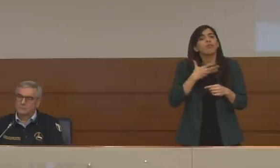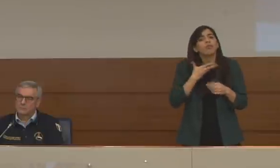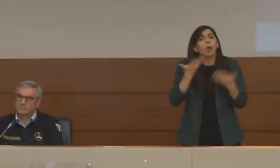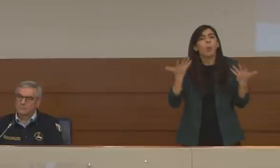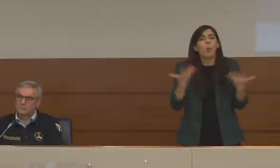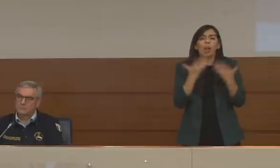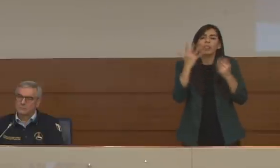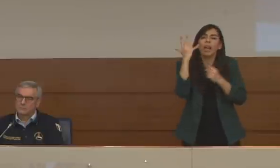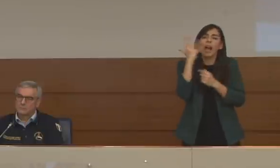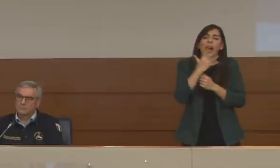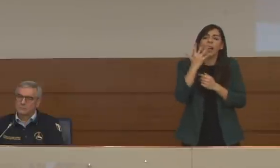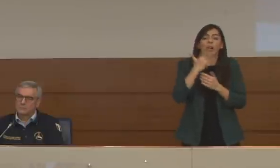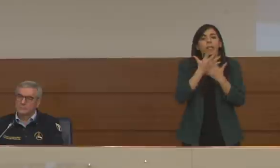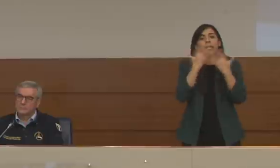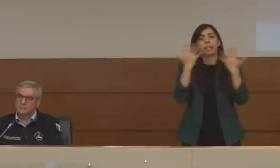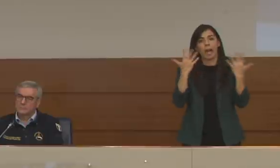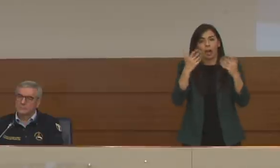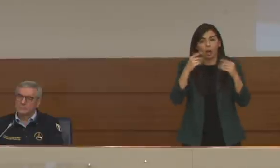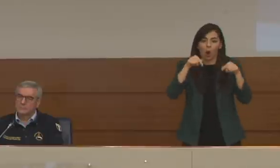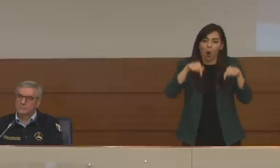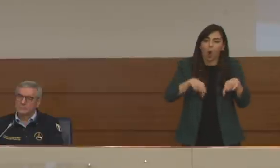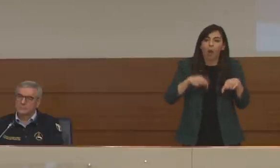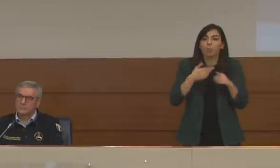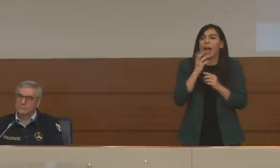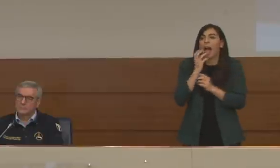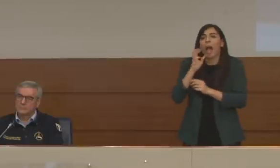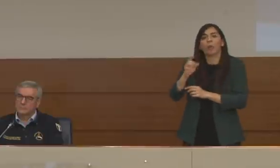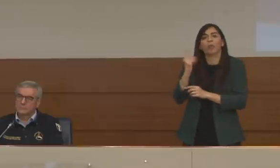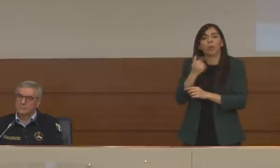ovviamente non stiamo accusando nessuno, vi rimproverate? Cioè cose che avreste